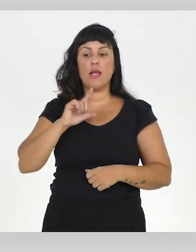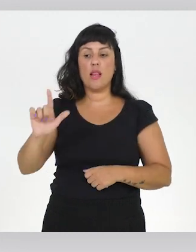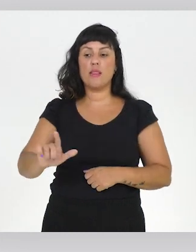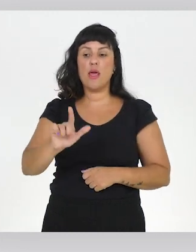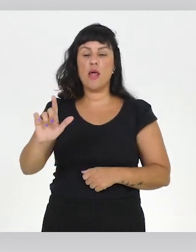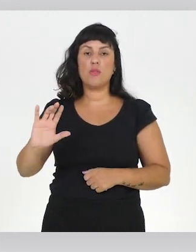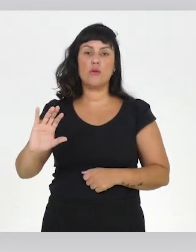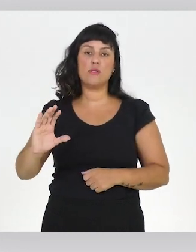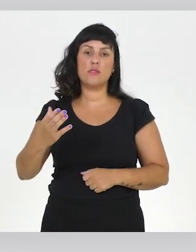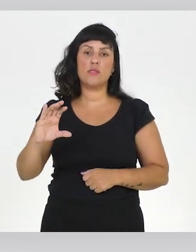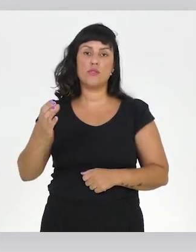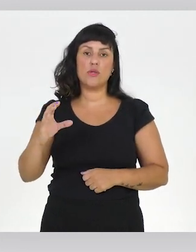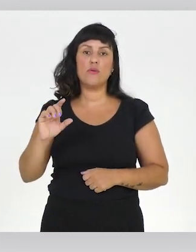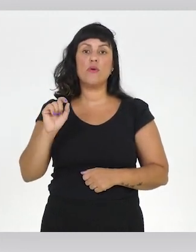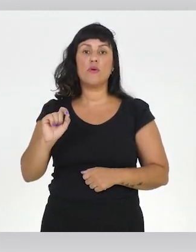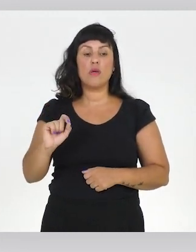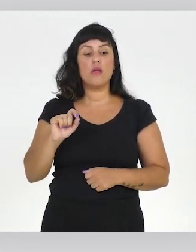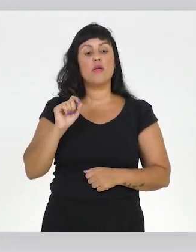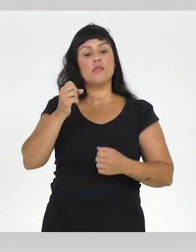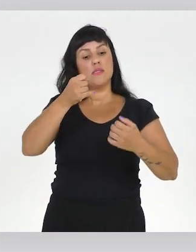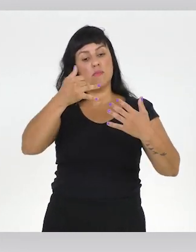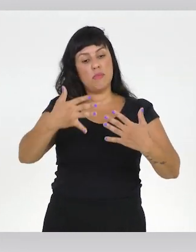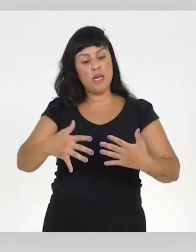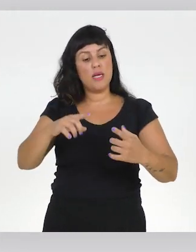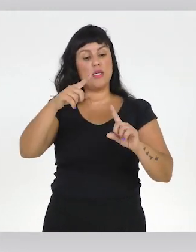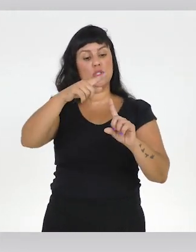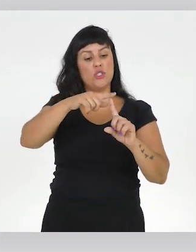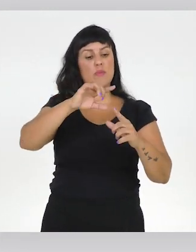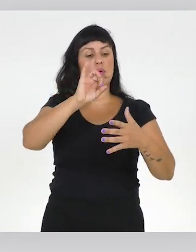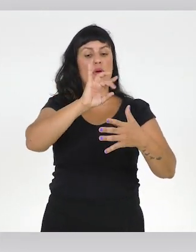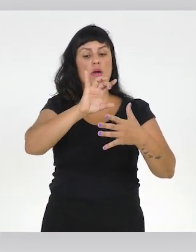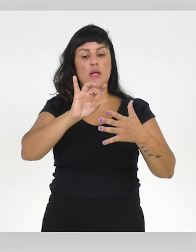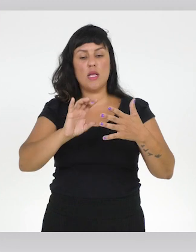cada intervenção e qual o seu efeito no tecido, então é fácil